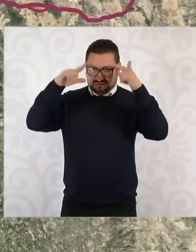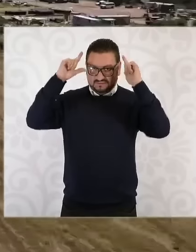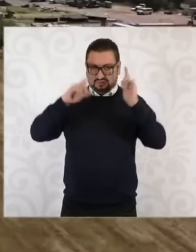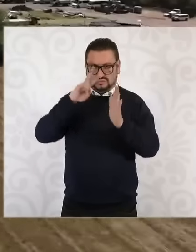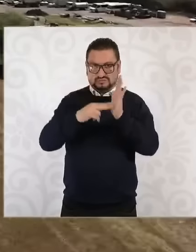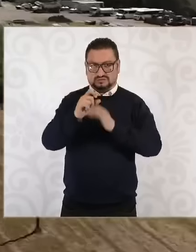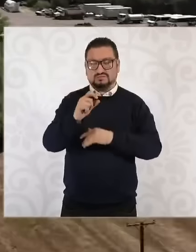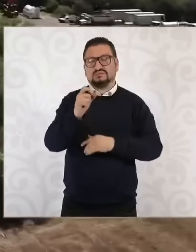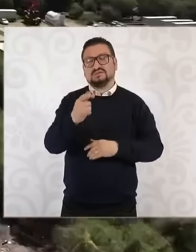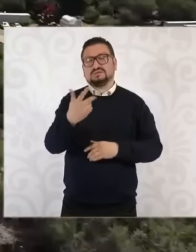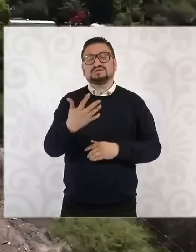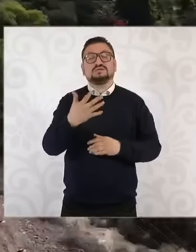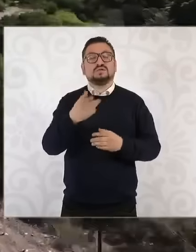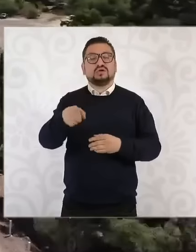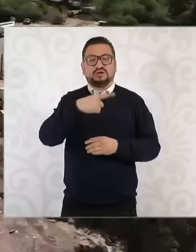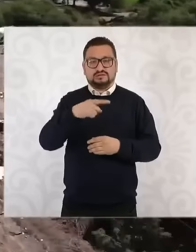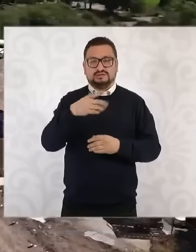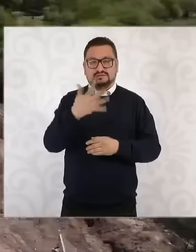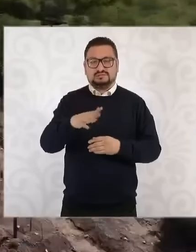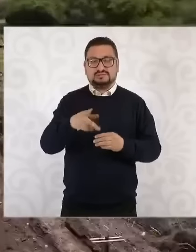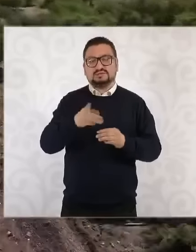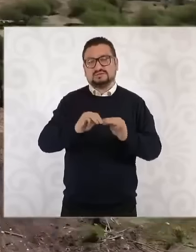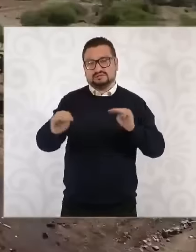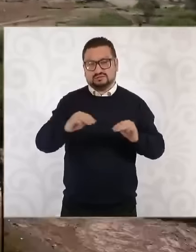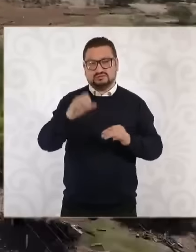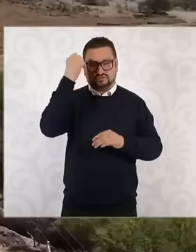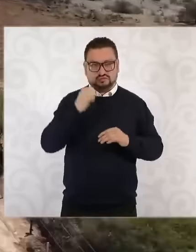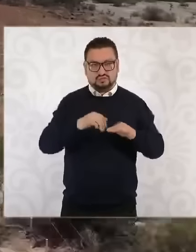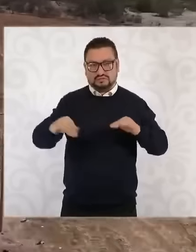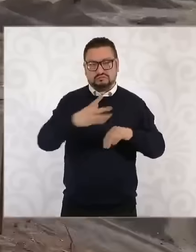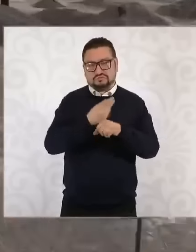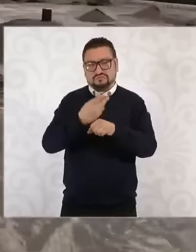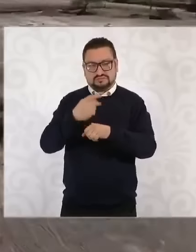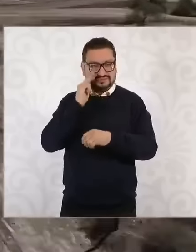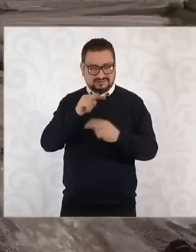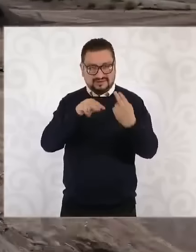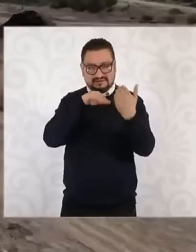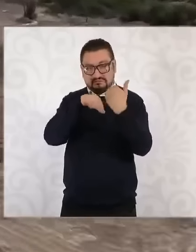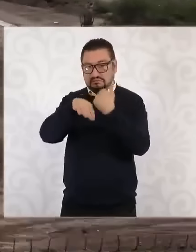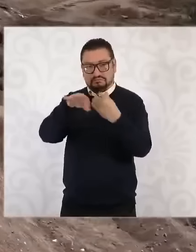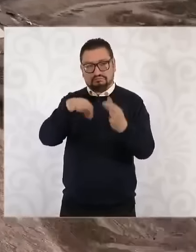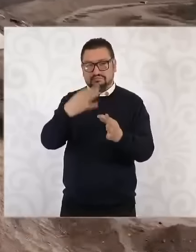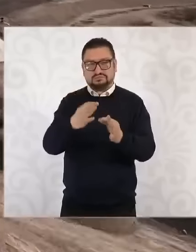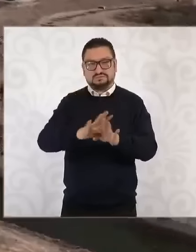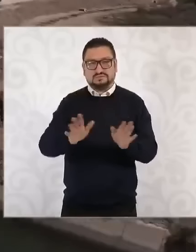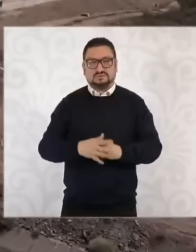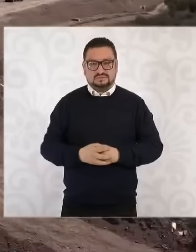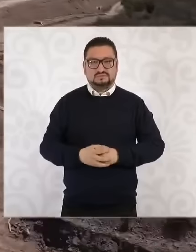se hicieron 10 km en Sonora. Estas son imágenes de lo que ya se concluyó. eh 23 sobres de drenaje,